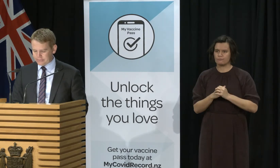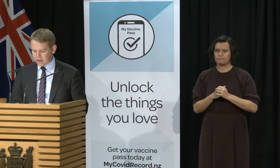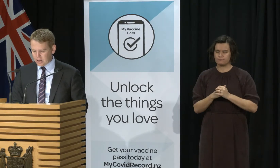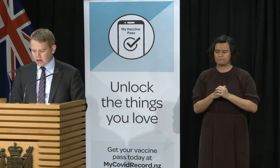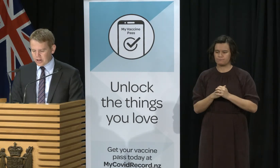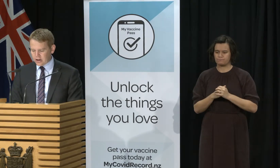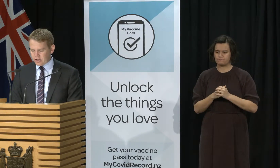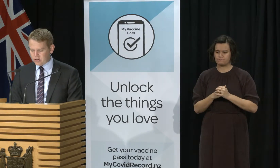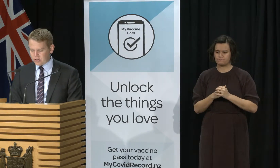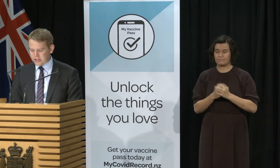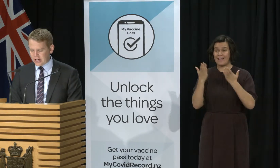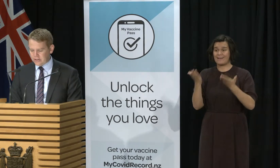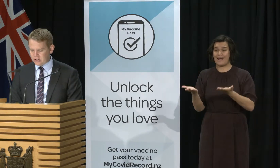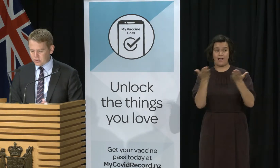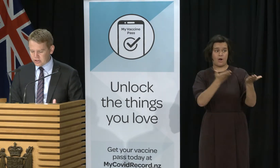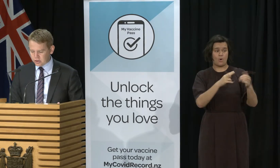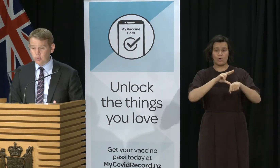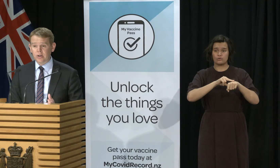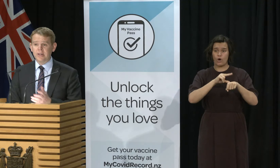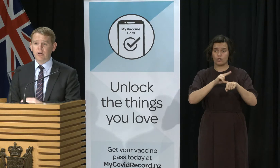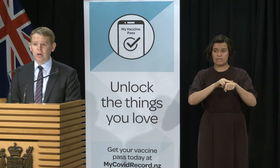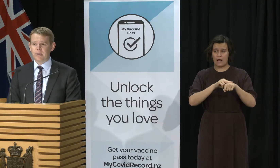whakatakotoranga ka pai mau